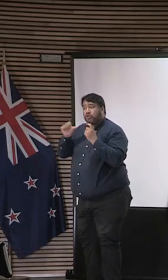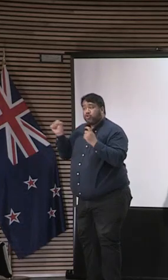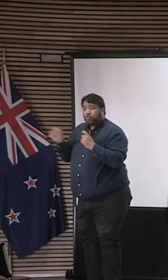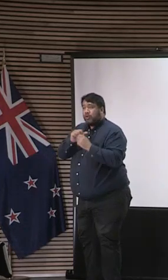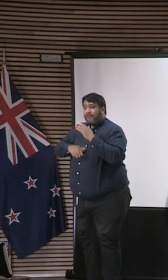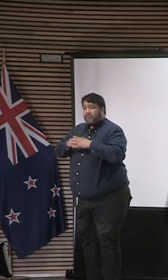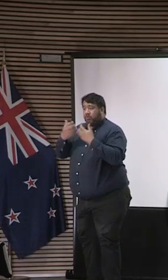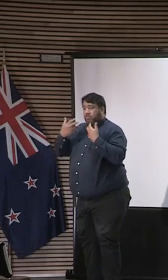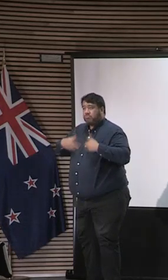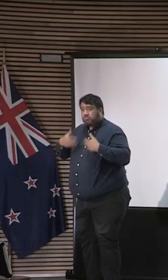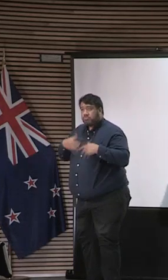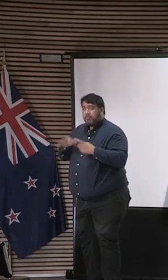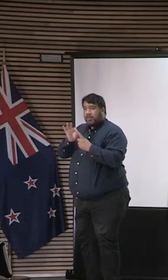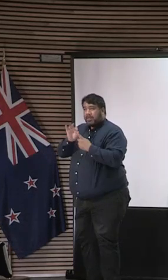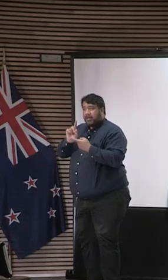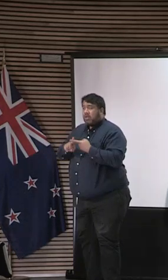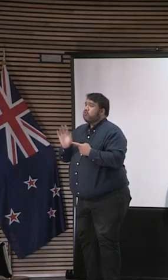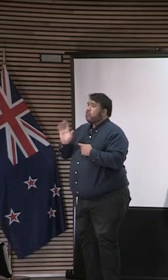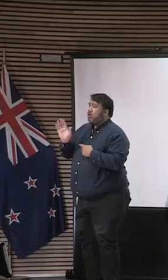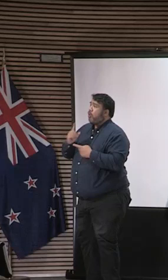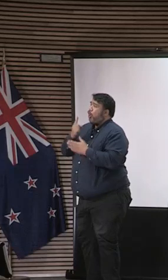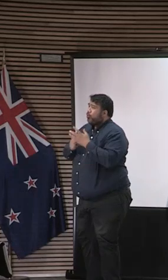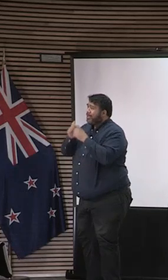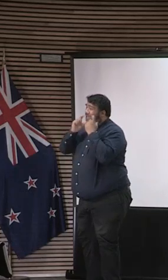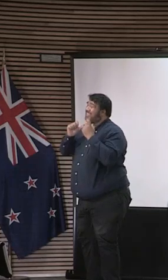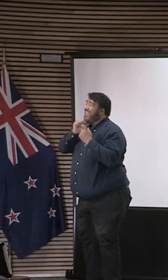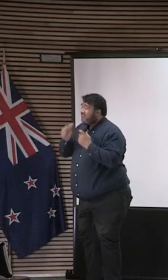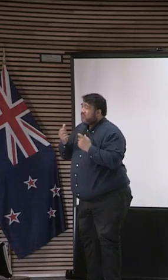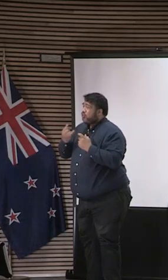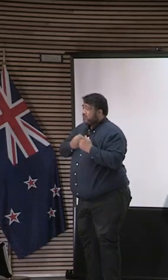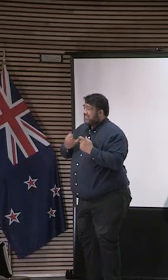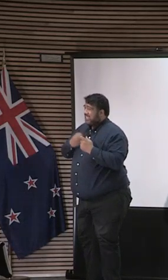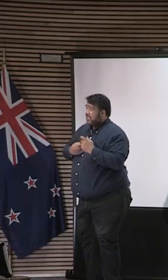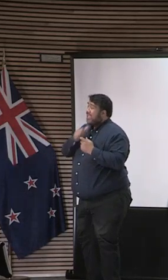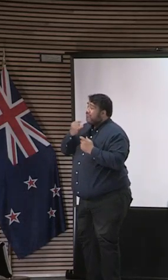te iwi ki nga tumanako, he mea nui kia tutuki nga tikanga. Ka t.tohu koe kia